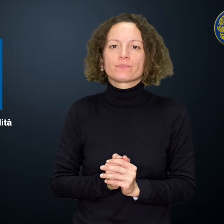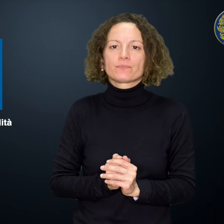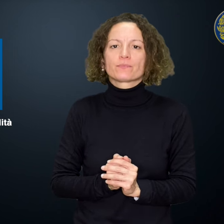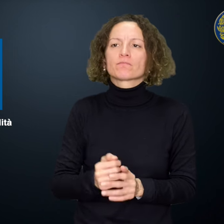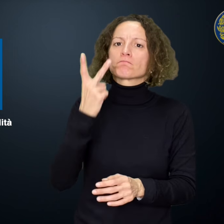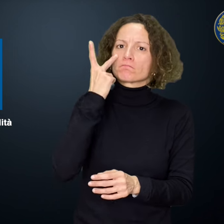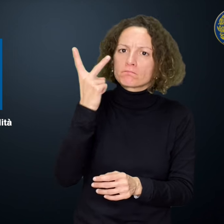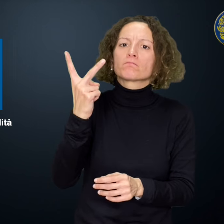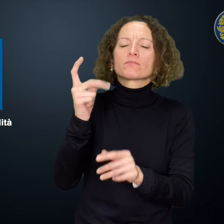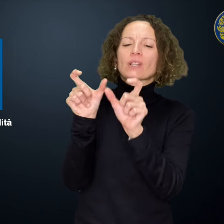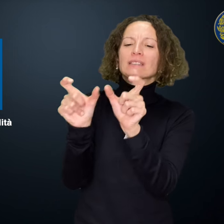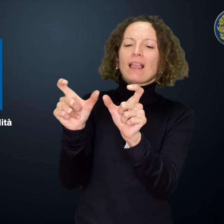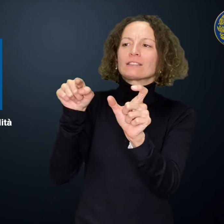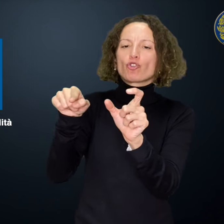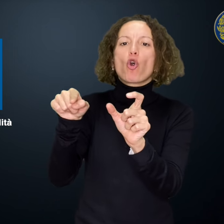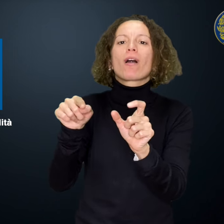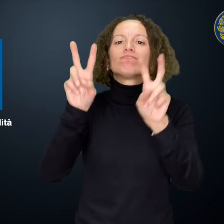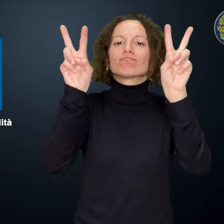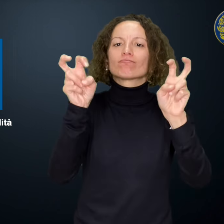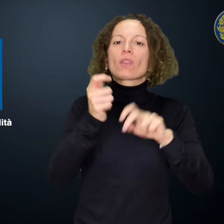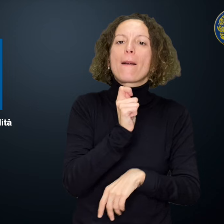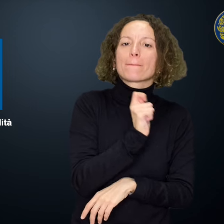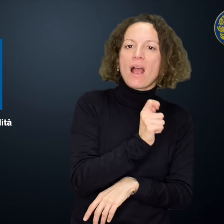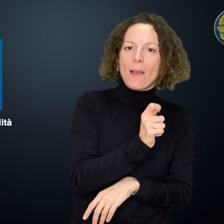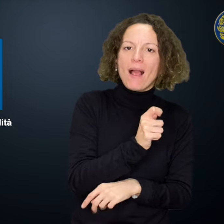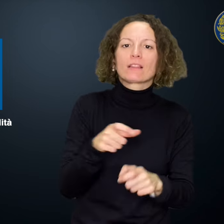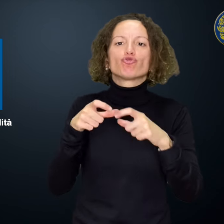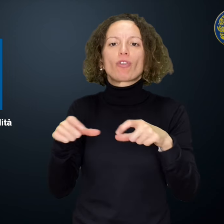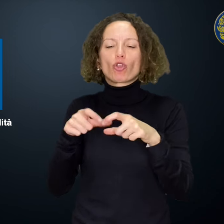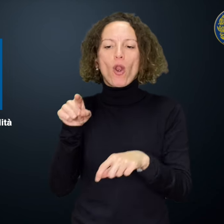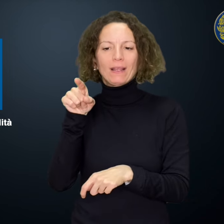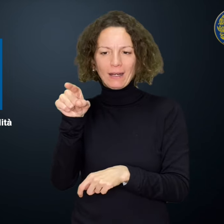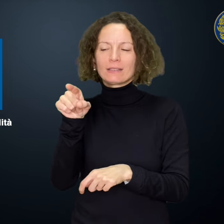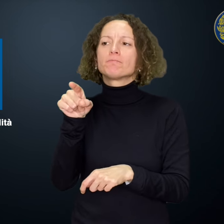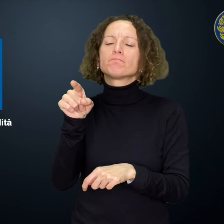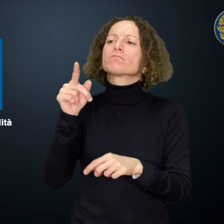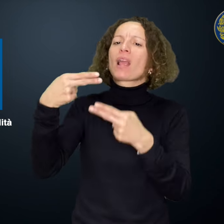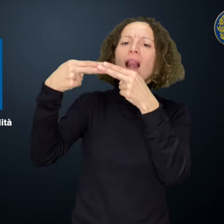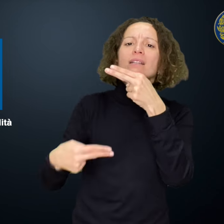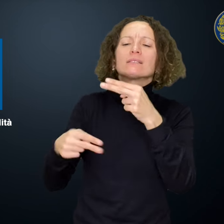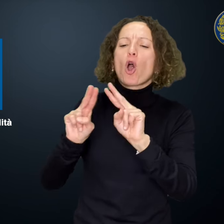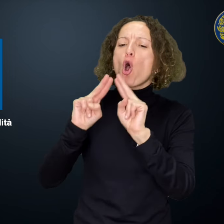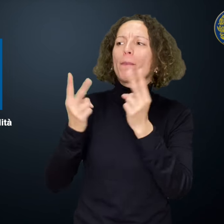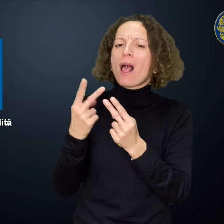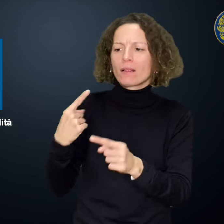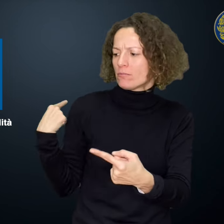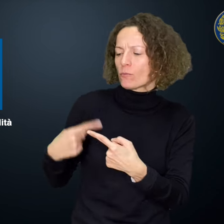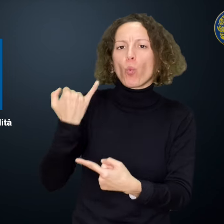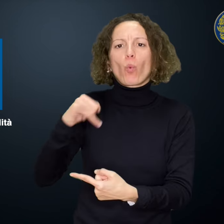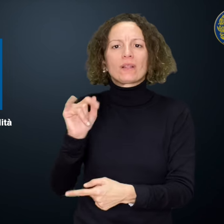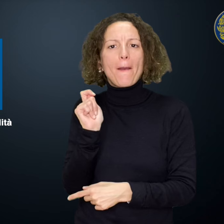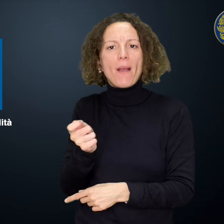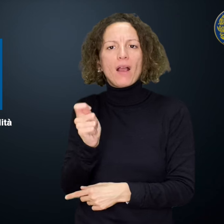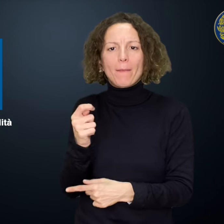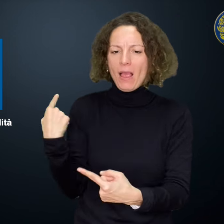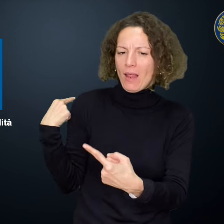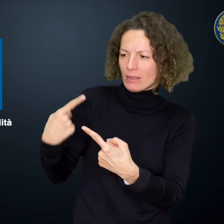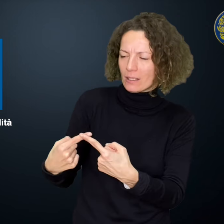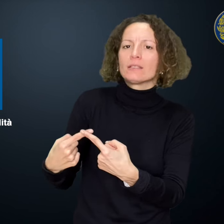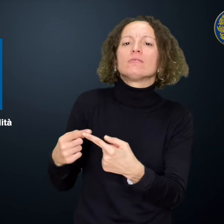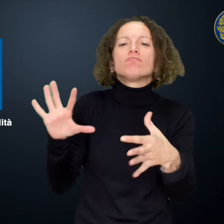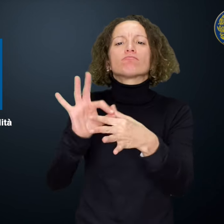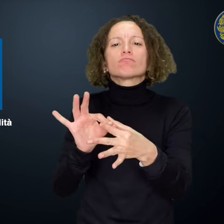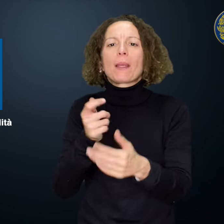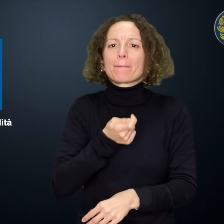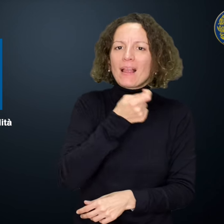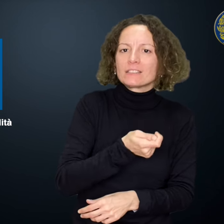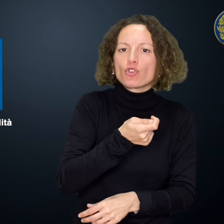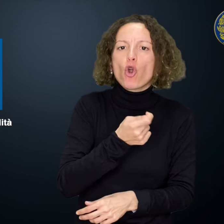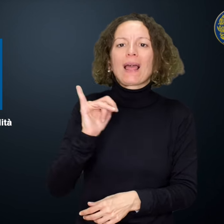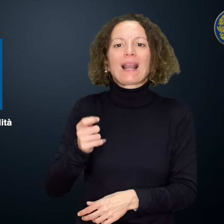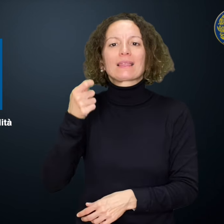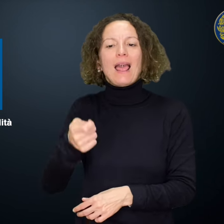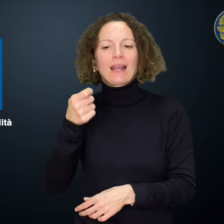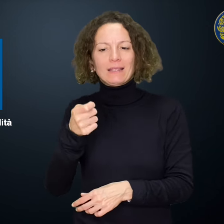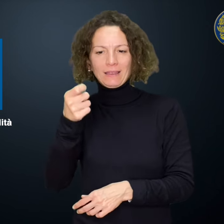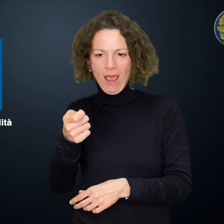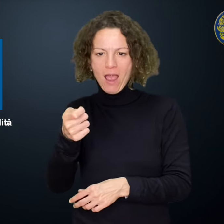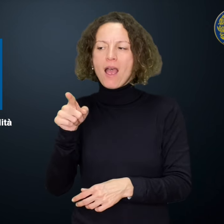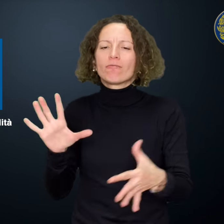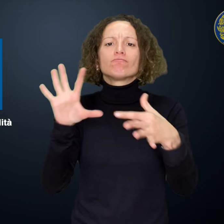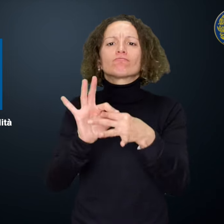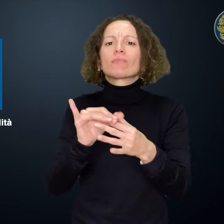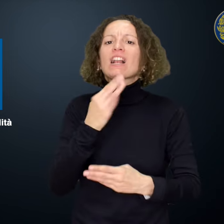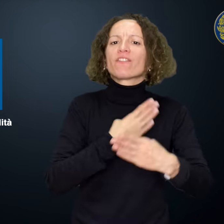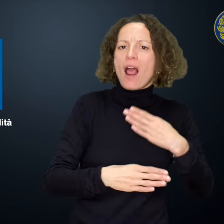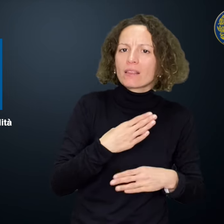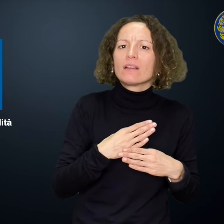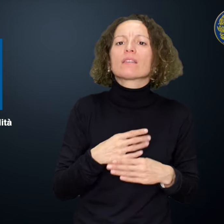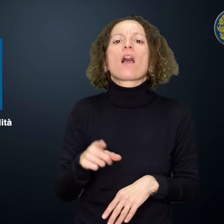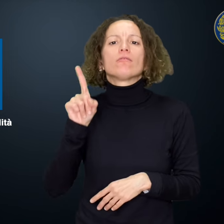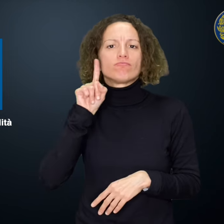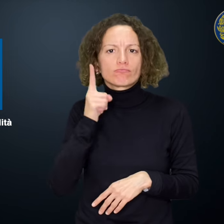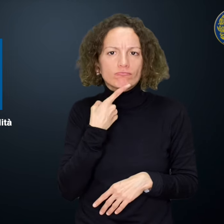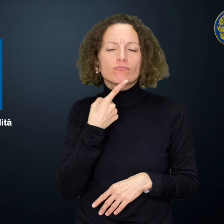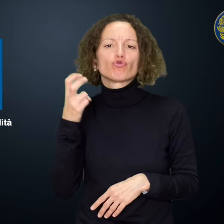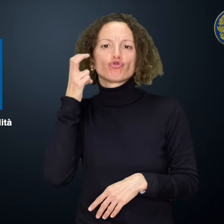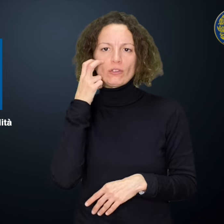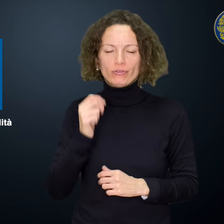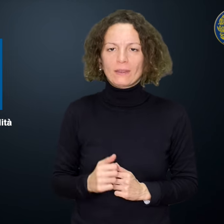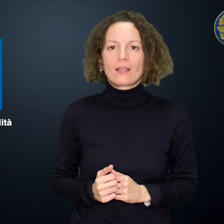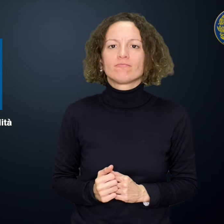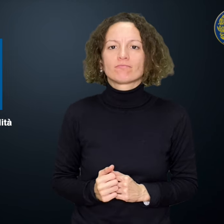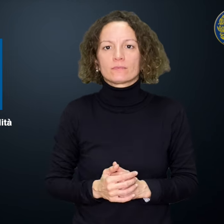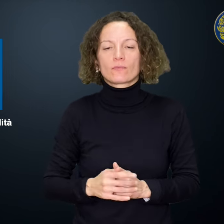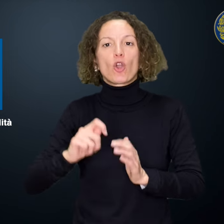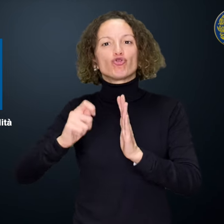• visualizzare nella sezione "Pagamenti e cedolini" la lista completa degli ultimi pagamenti disposti per le prestazioni (pensioni e indennità) correlate all'invalidità civile, cecità e sordità;